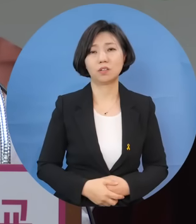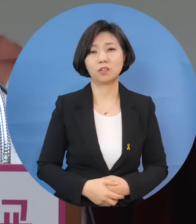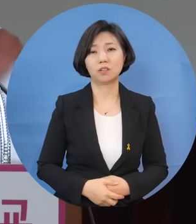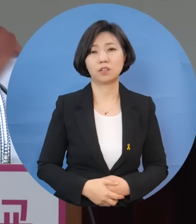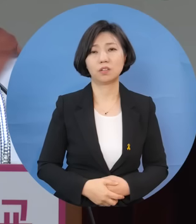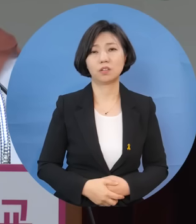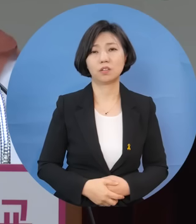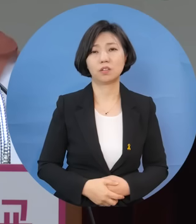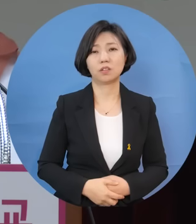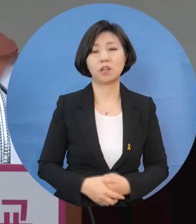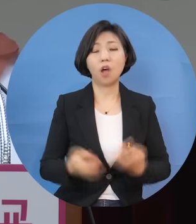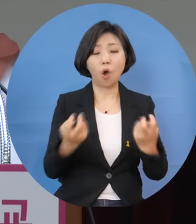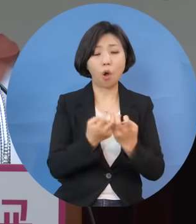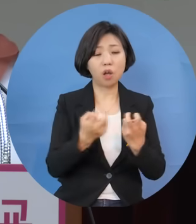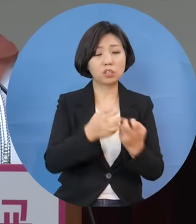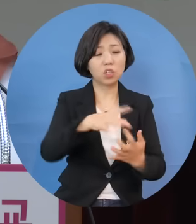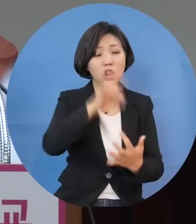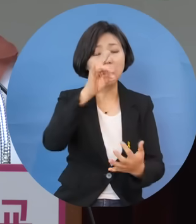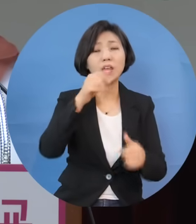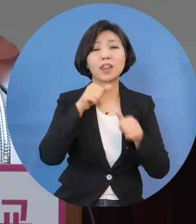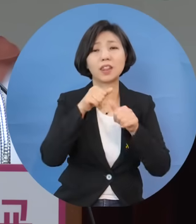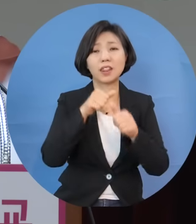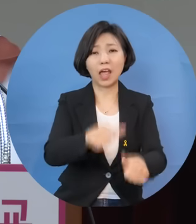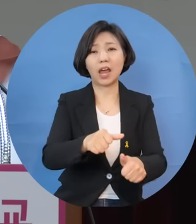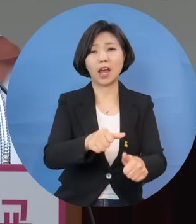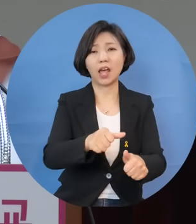어떻게 선택하느냐에 따라 그 결과가 따를 뿐이에요.